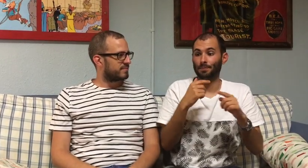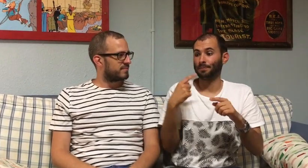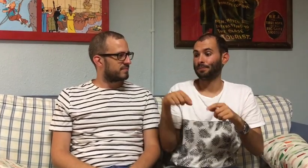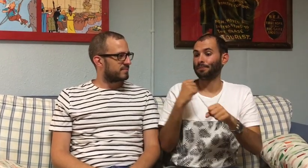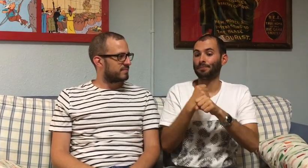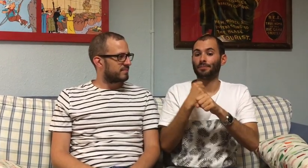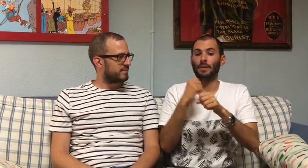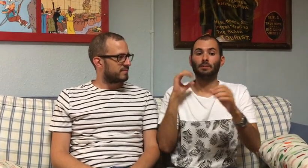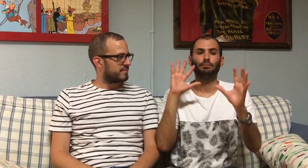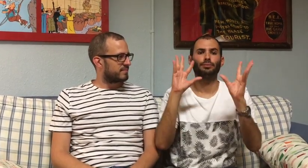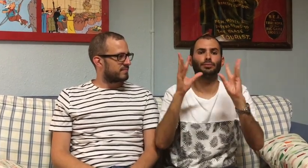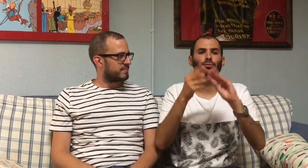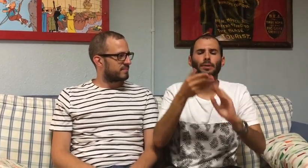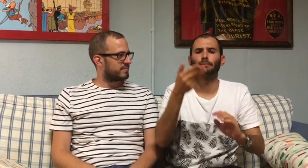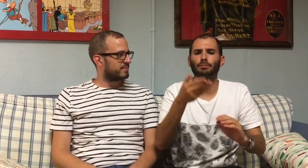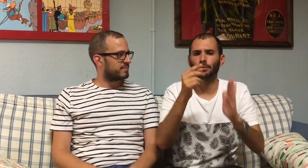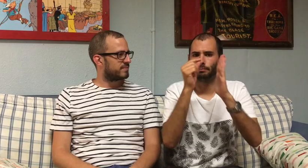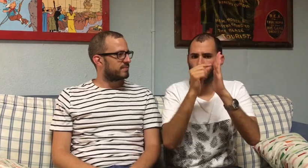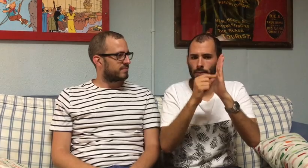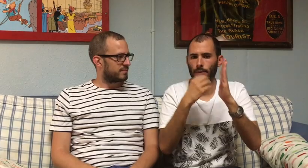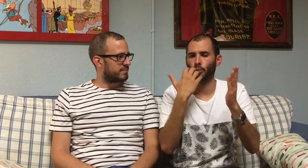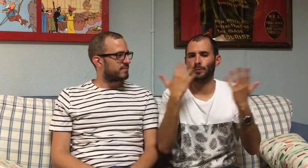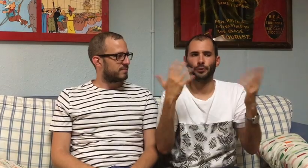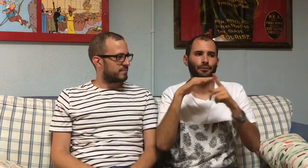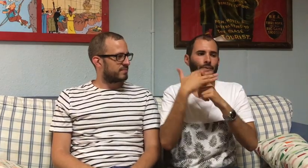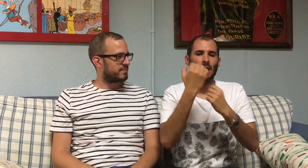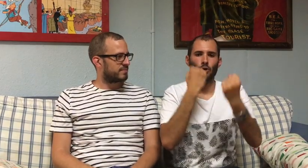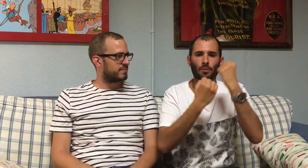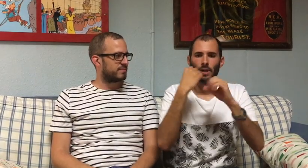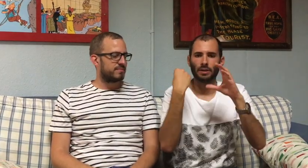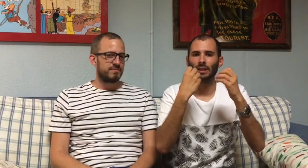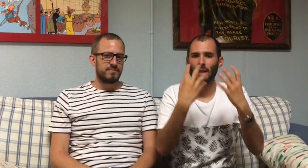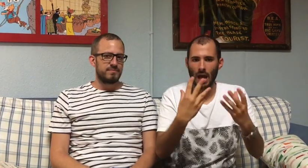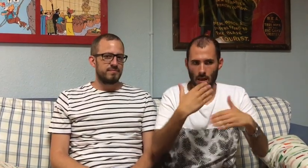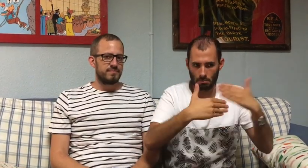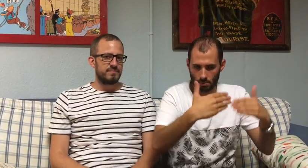De la reunión destacamos el seguimiento realizado a la situación económica de la CJS-CNSE,